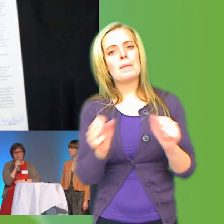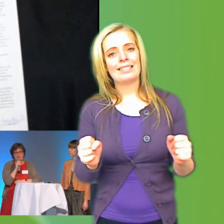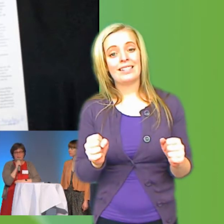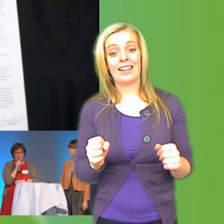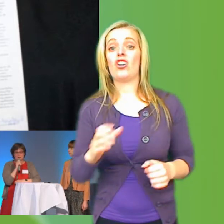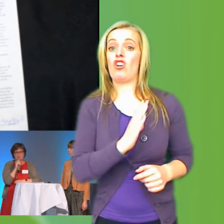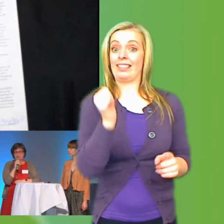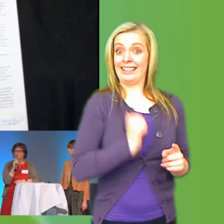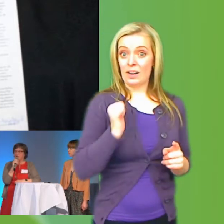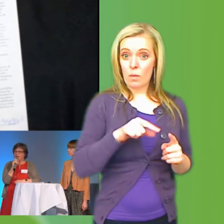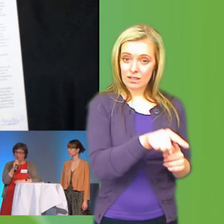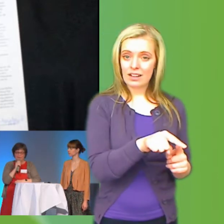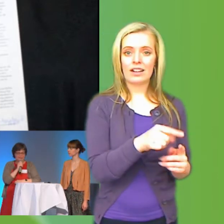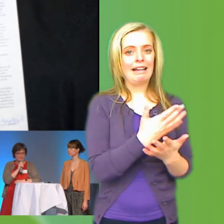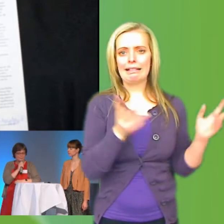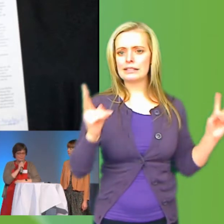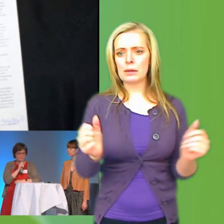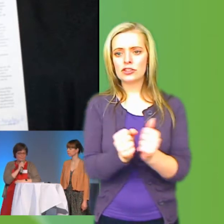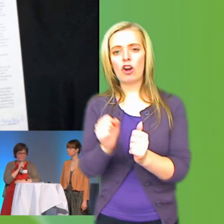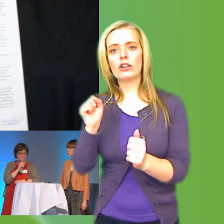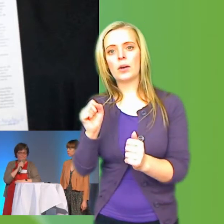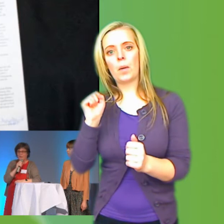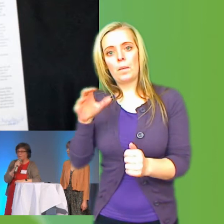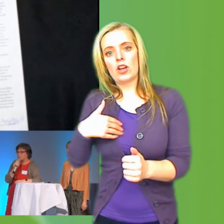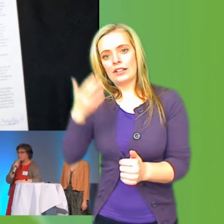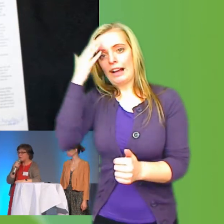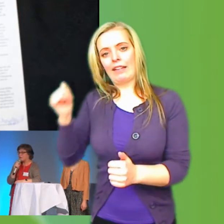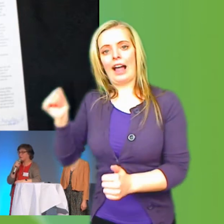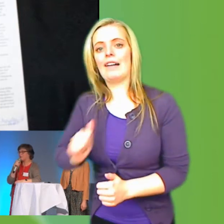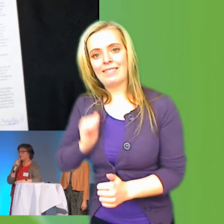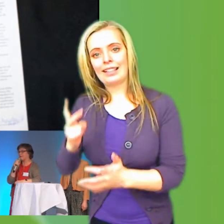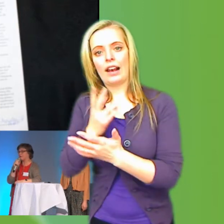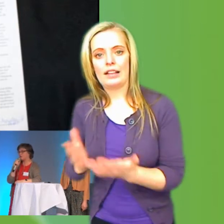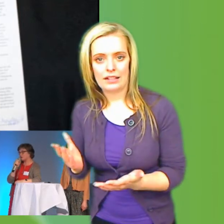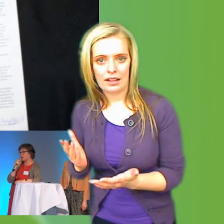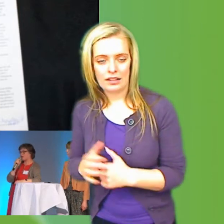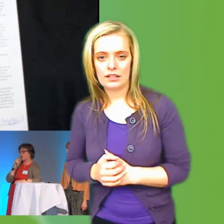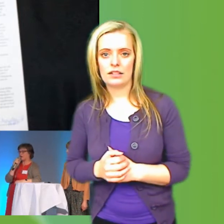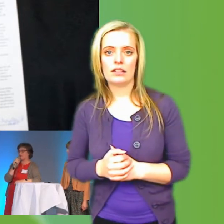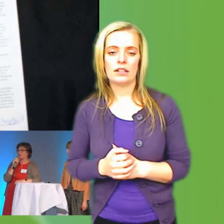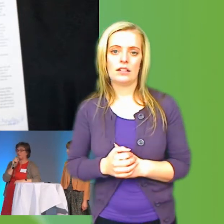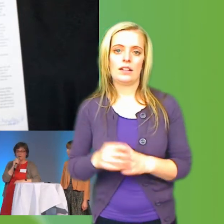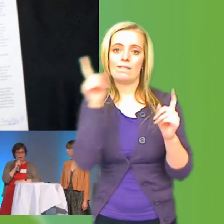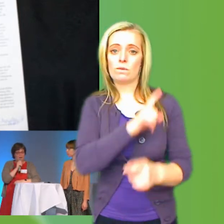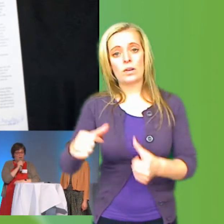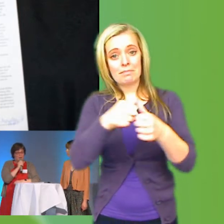som att kunna använda. Bibliotek och andra organisationer gör insatser